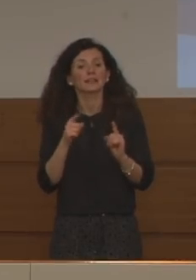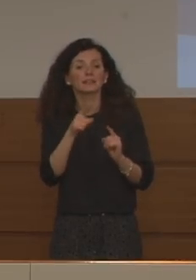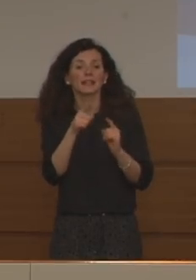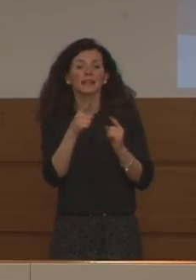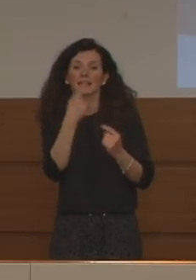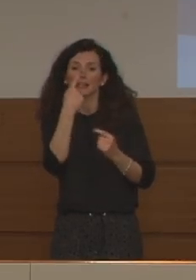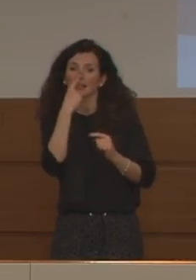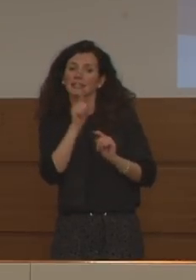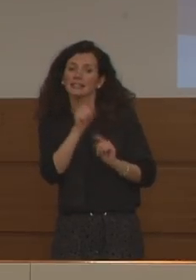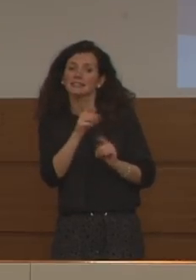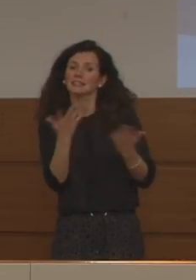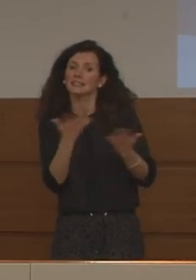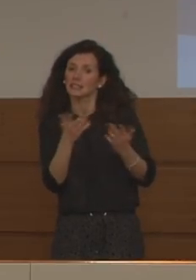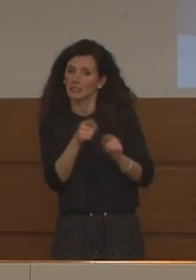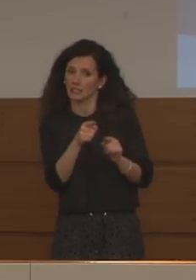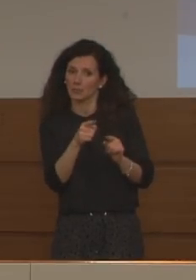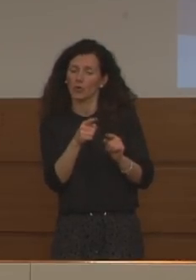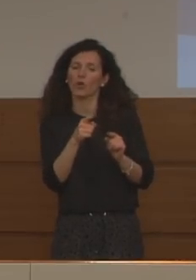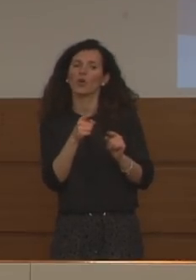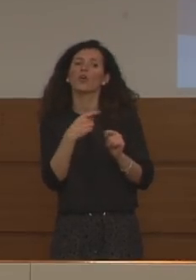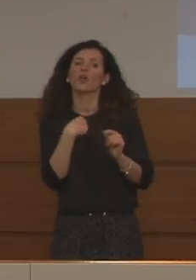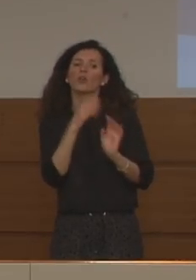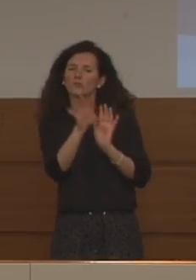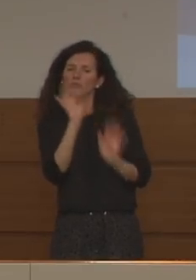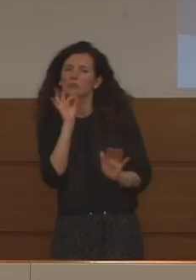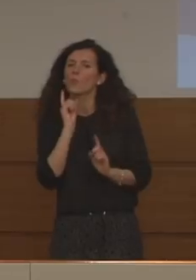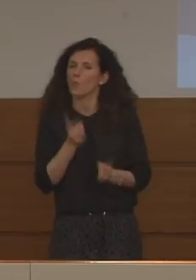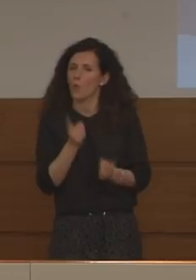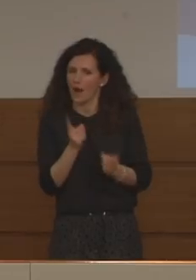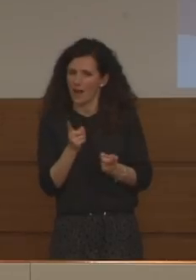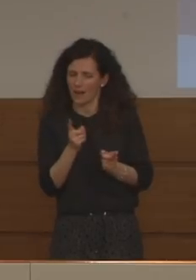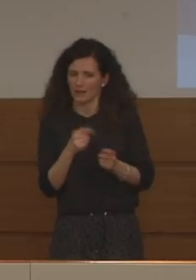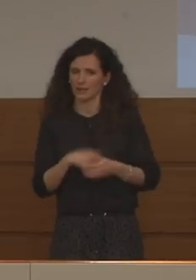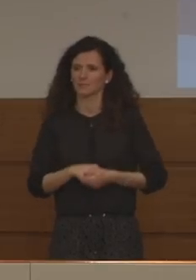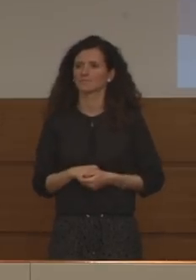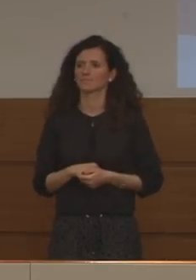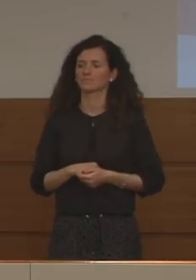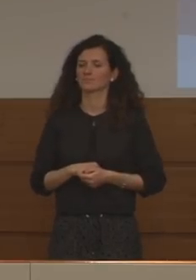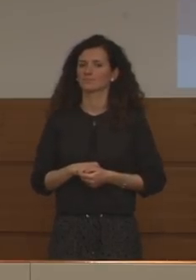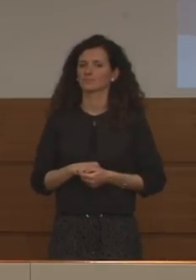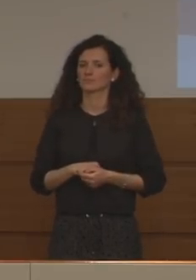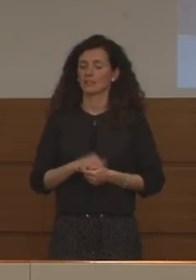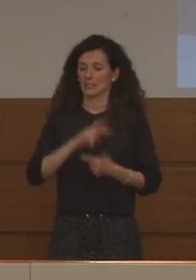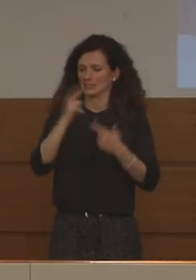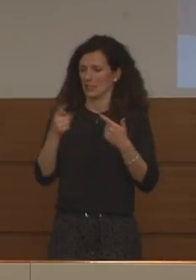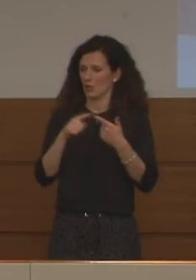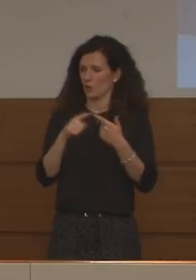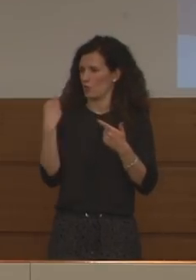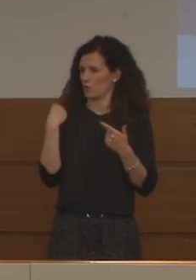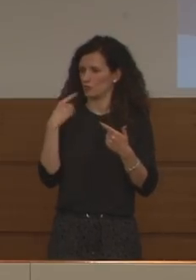andiamo a selezionare, questo l'abbiamo detto. Il secondo elemento: il Sud. Anzi, era il